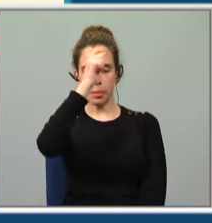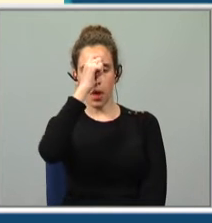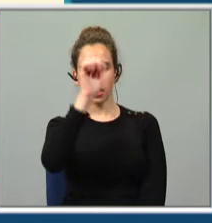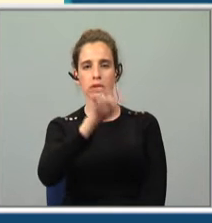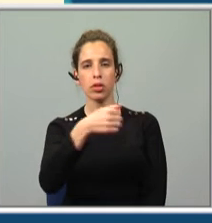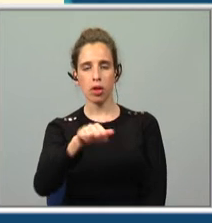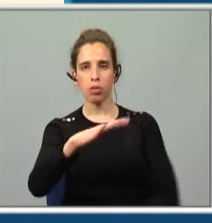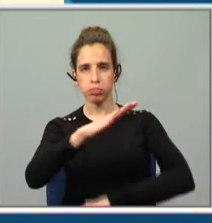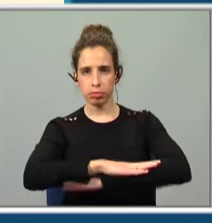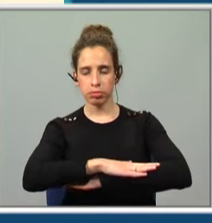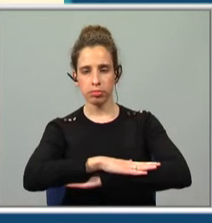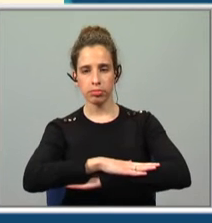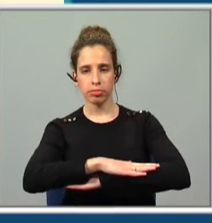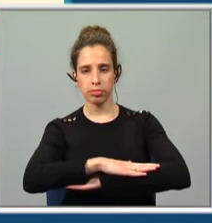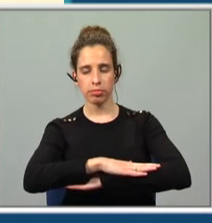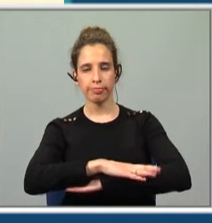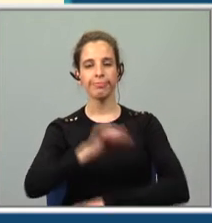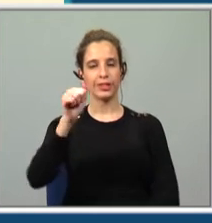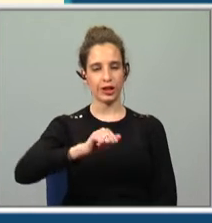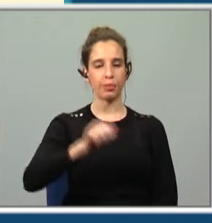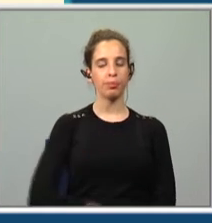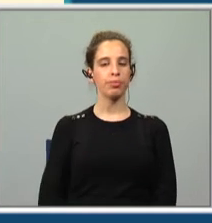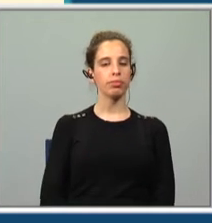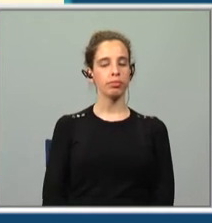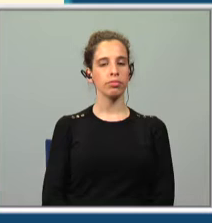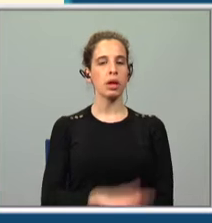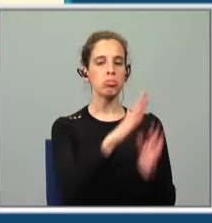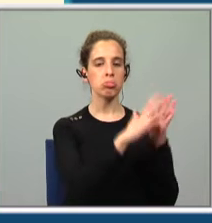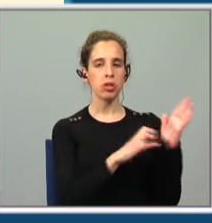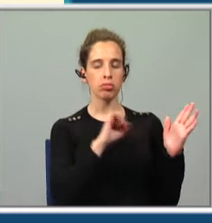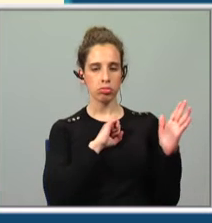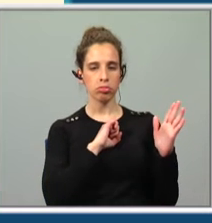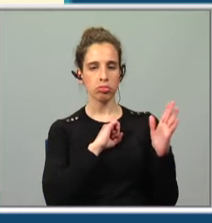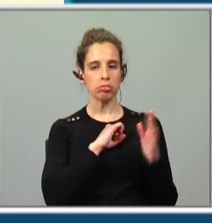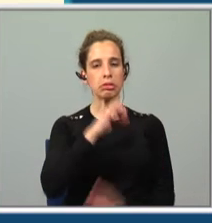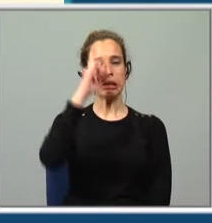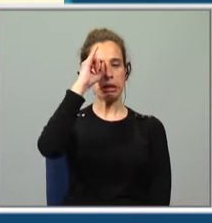cumpria sim o meu texto contém as ideias 遵守是的，我的文字包含了這些想法